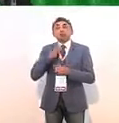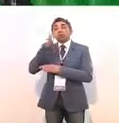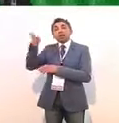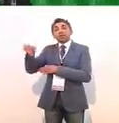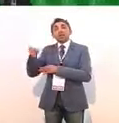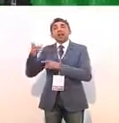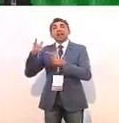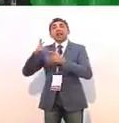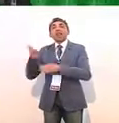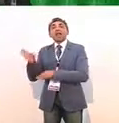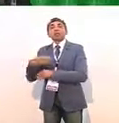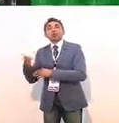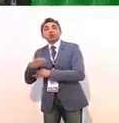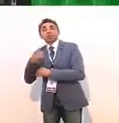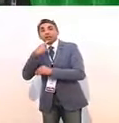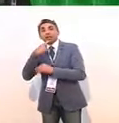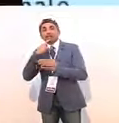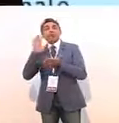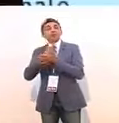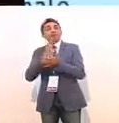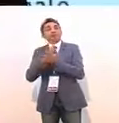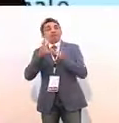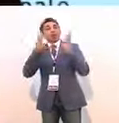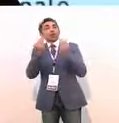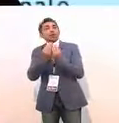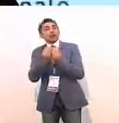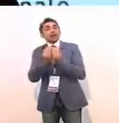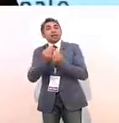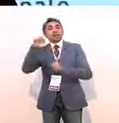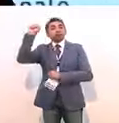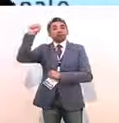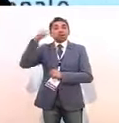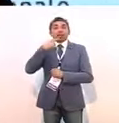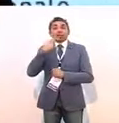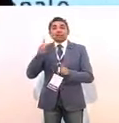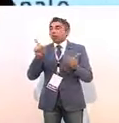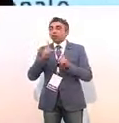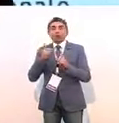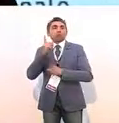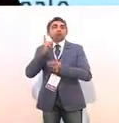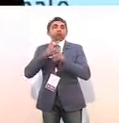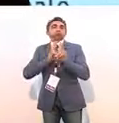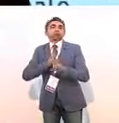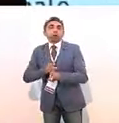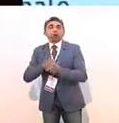per dire grazie a chi chiede unità, non vuole polemiche, non vuole discussioni e si spacca